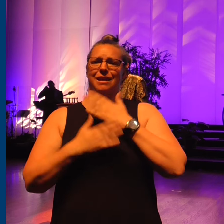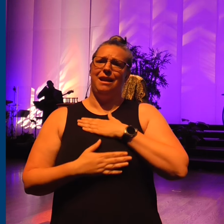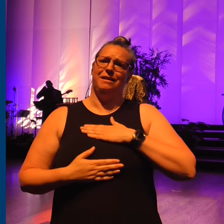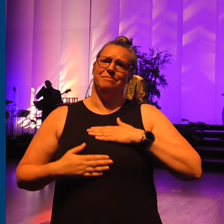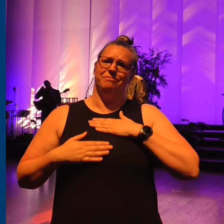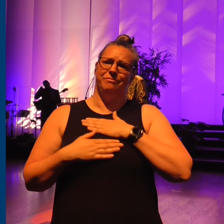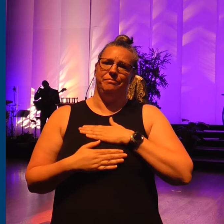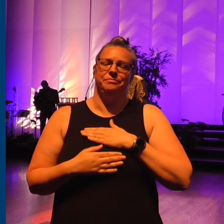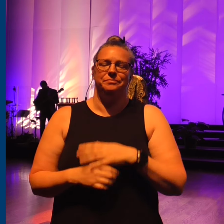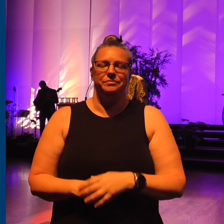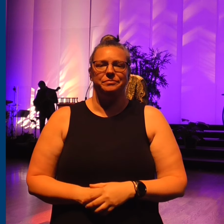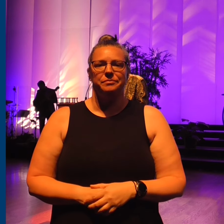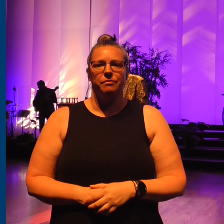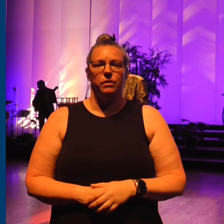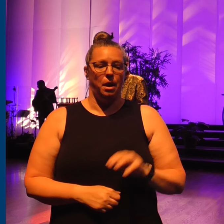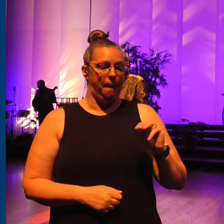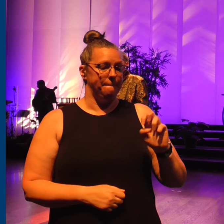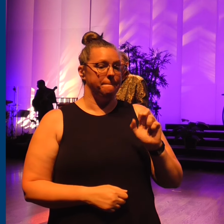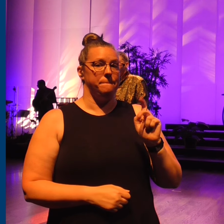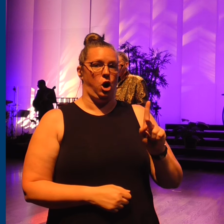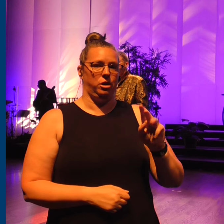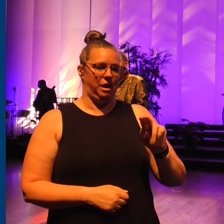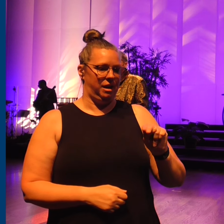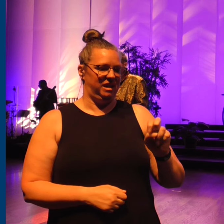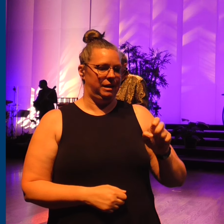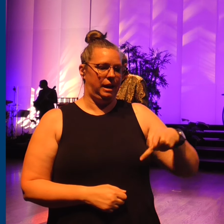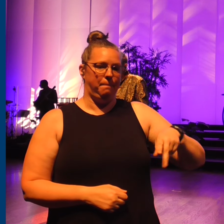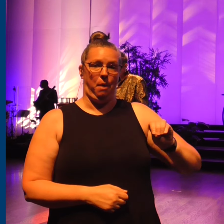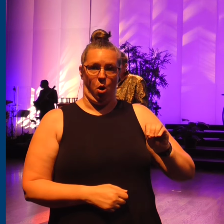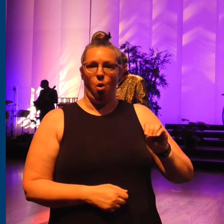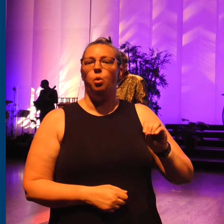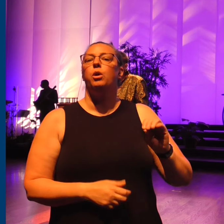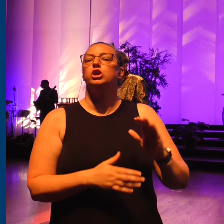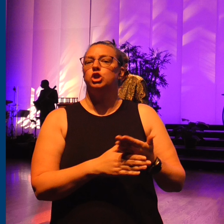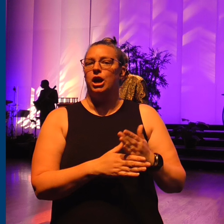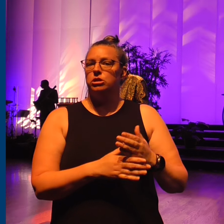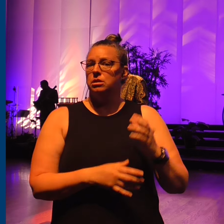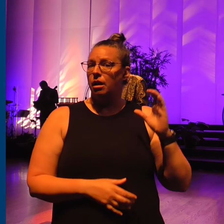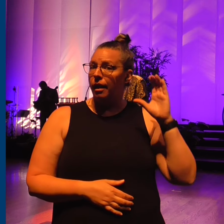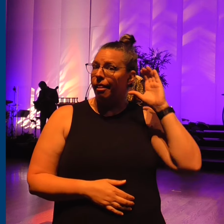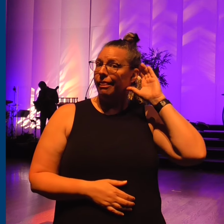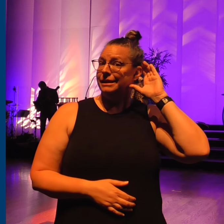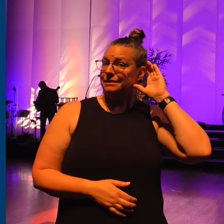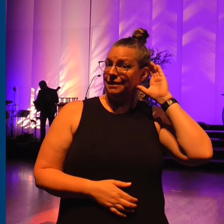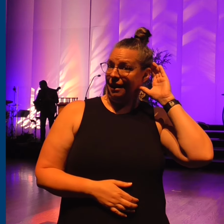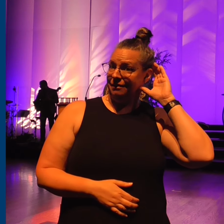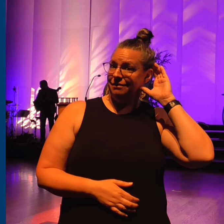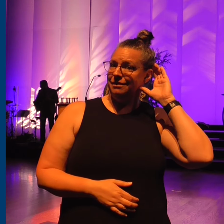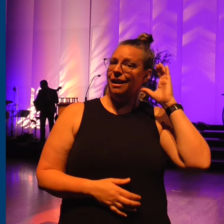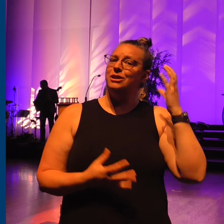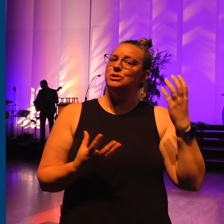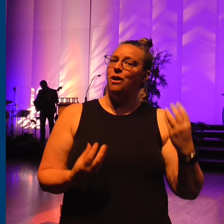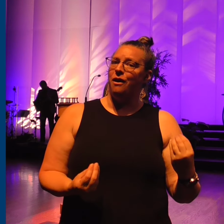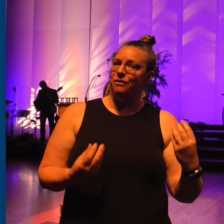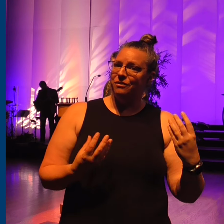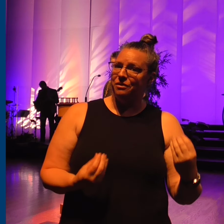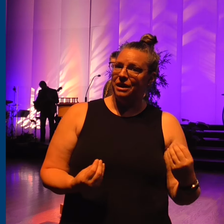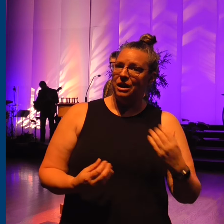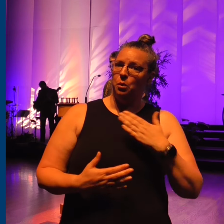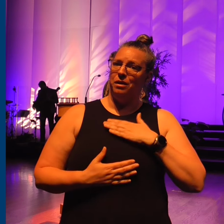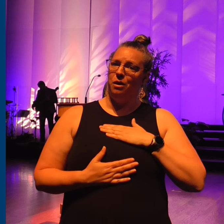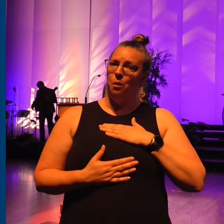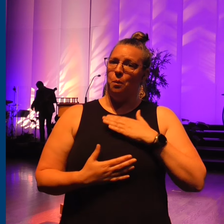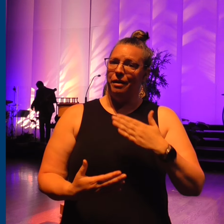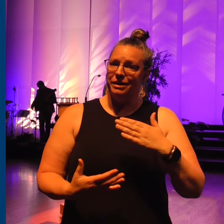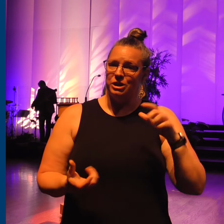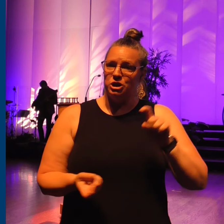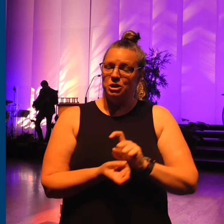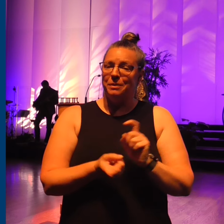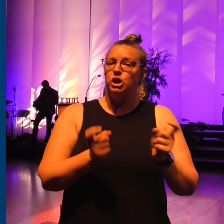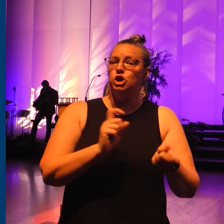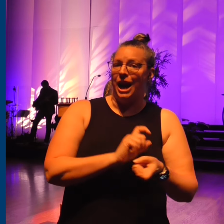Nepo comparte escuchar es inclinarse suavemente con la voluntad de ser cambiado por lo que escuchamos Este es